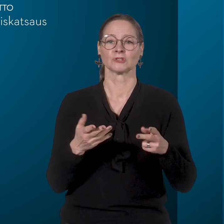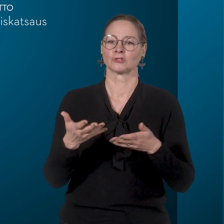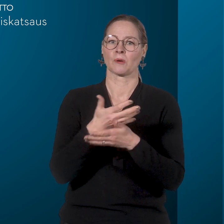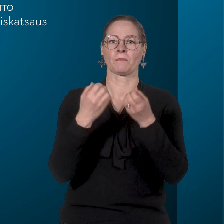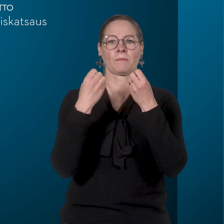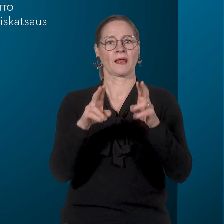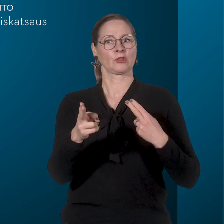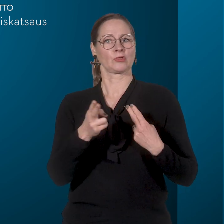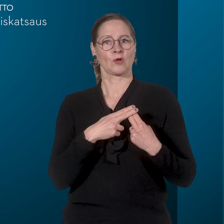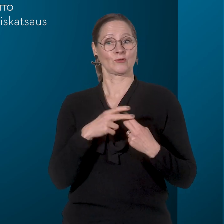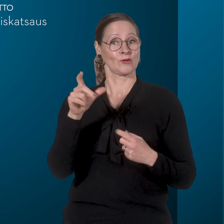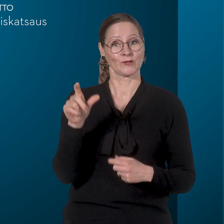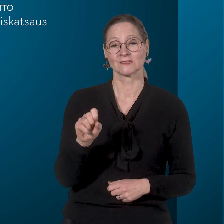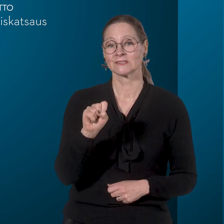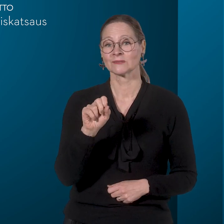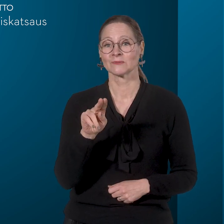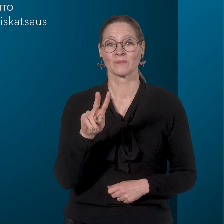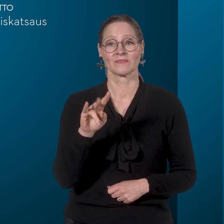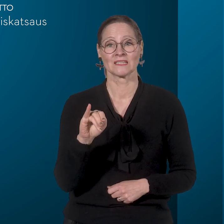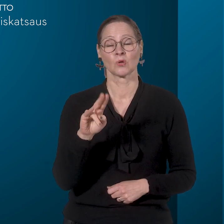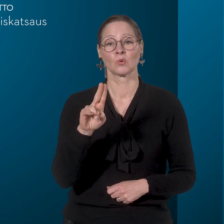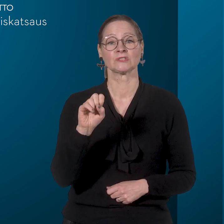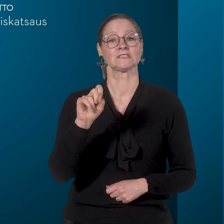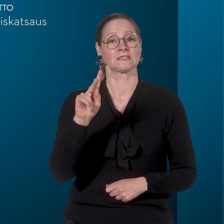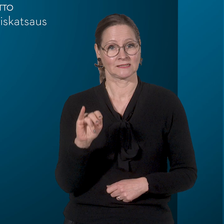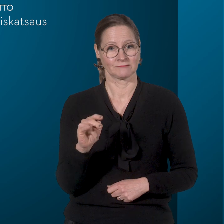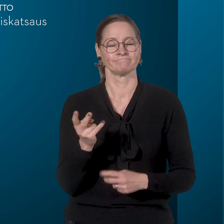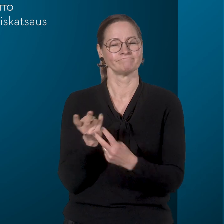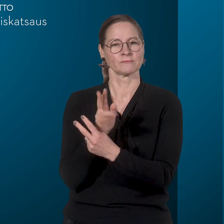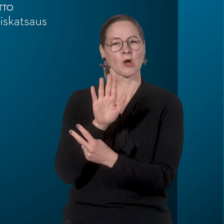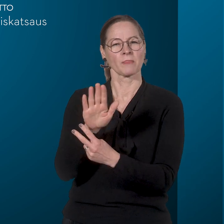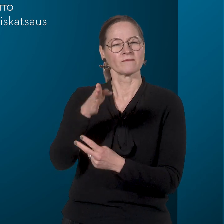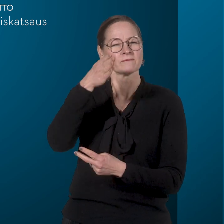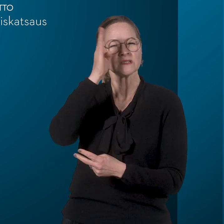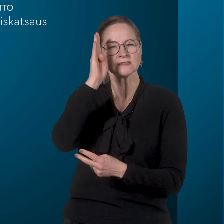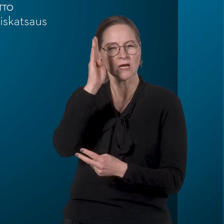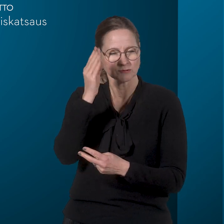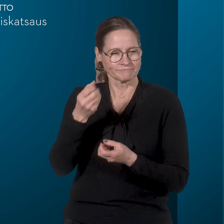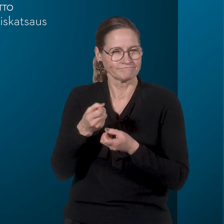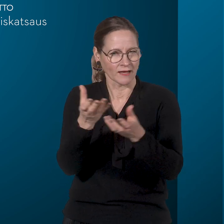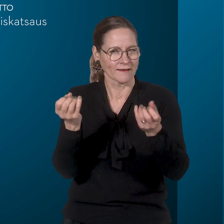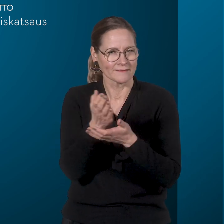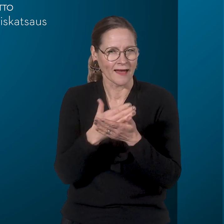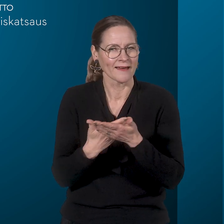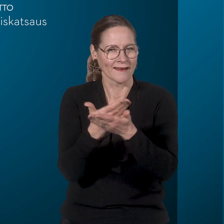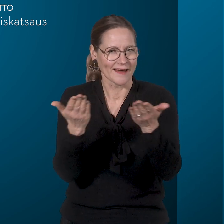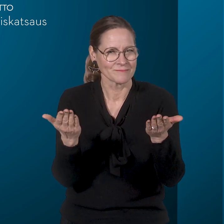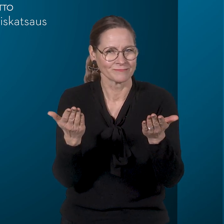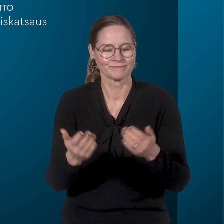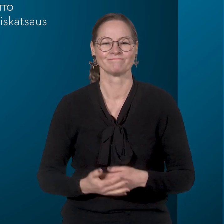ja sometohtori Suvi Uski jakavat viisauttaan.